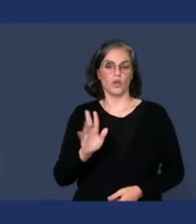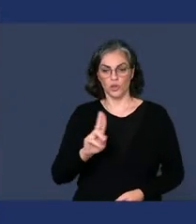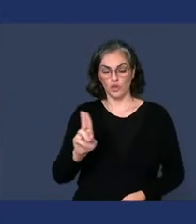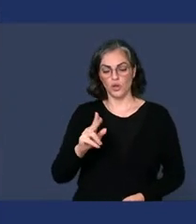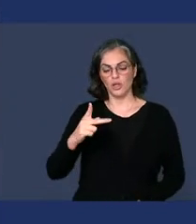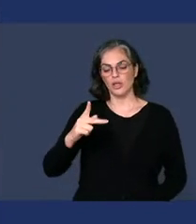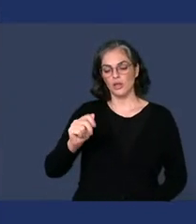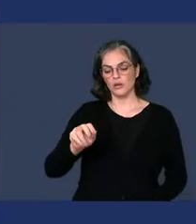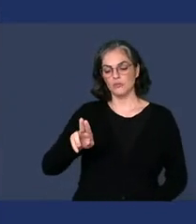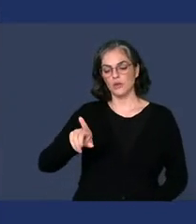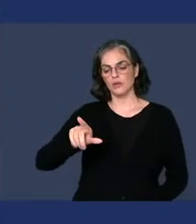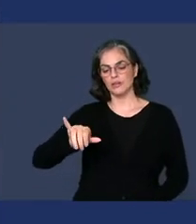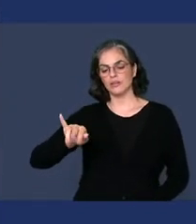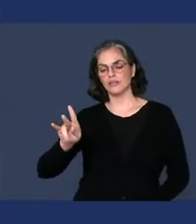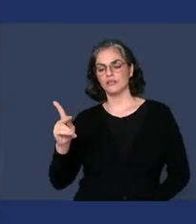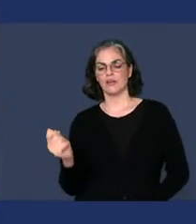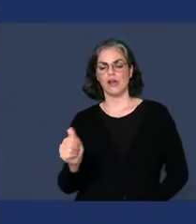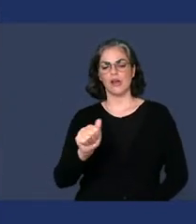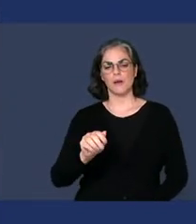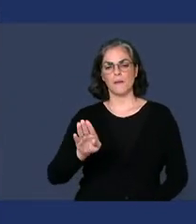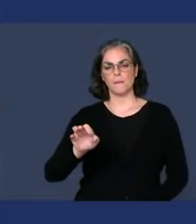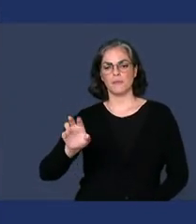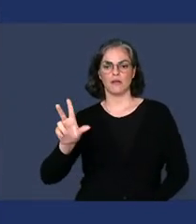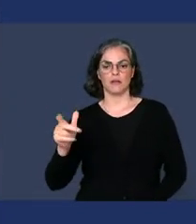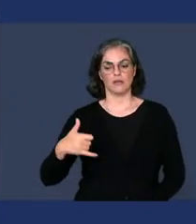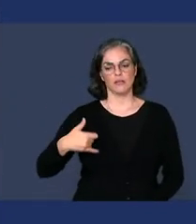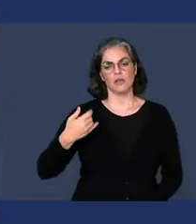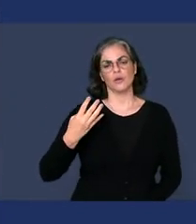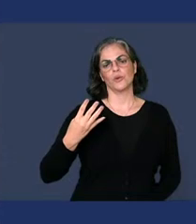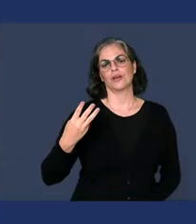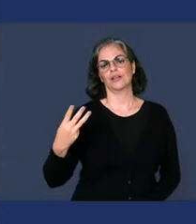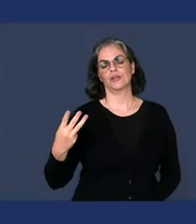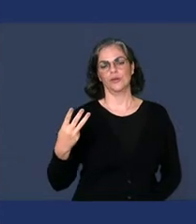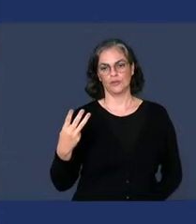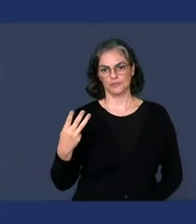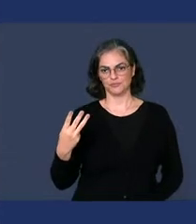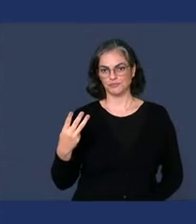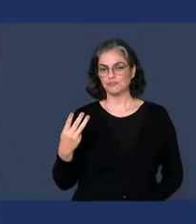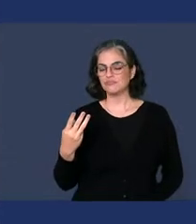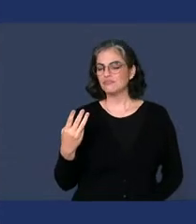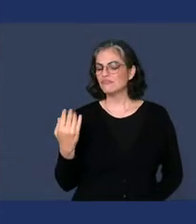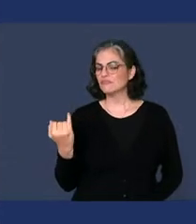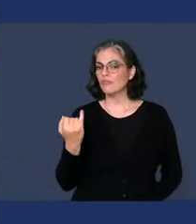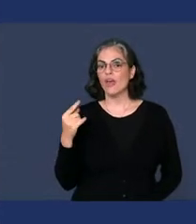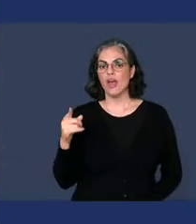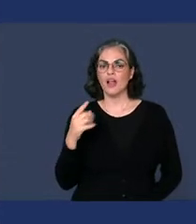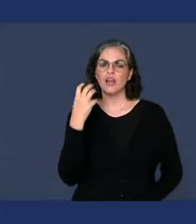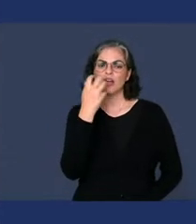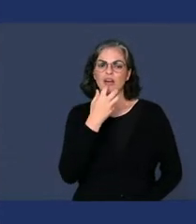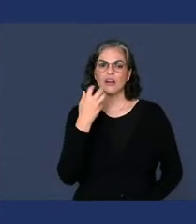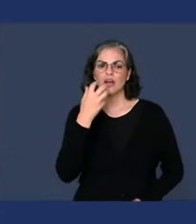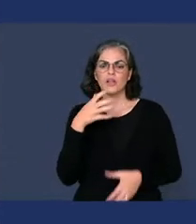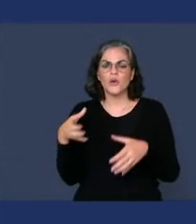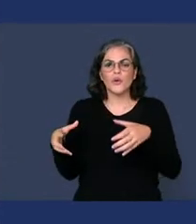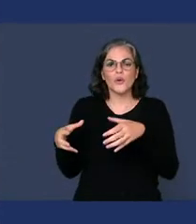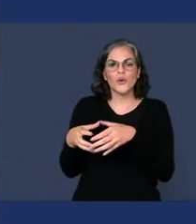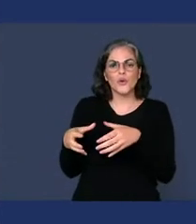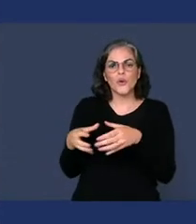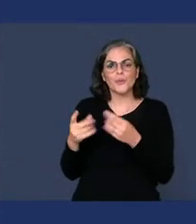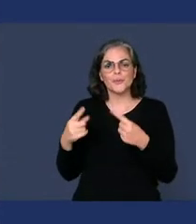IMPORTANTE PARA NOSSA REGIÃO. A CANTORA PAULINHO ABELHA DE 42 ANOS, POR MAIS DE 20 ANOS FOI VOCALISTA DA BANDA